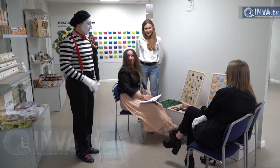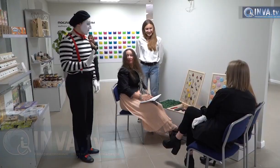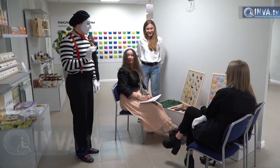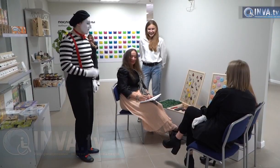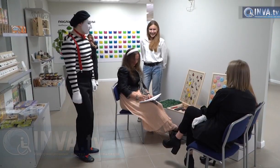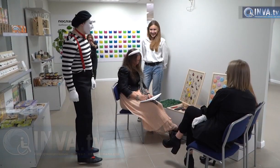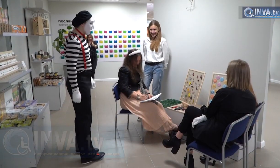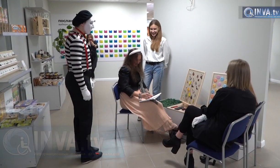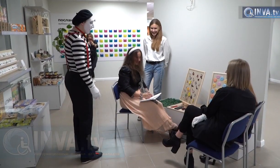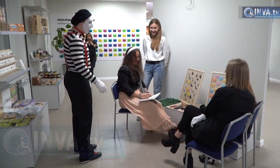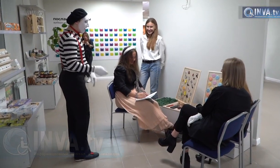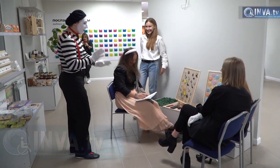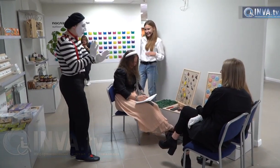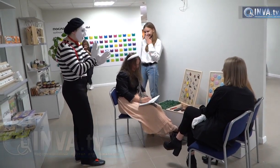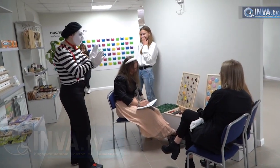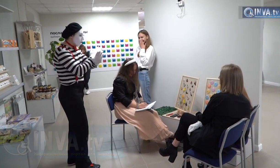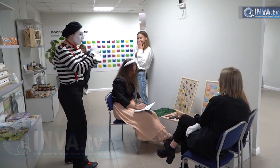объединяет между собой два мира, и которое, как